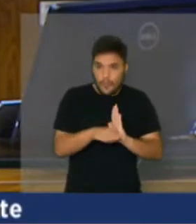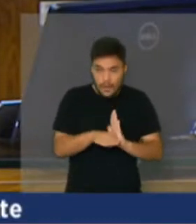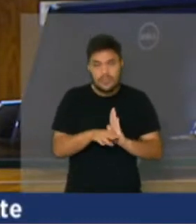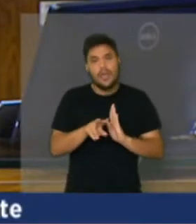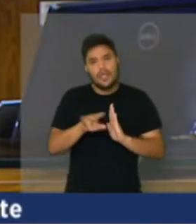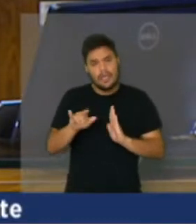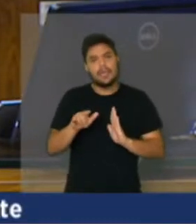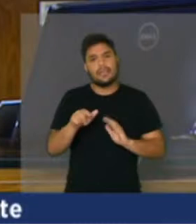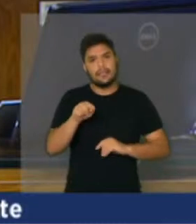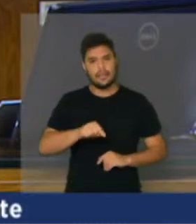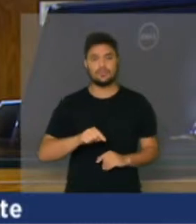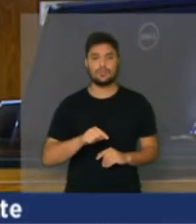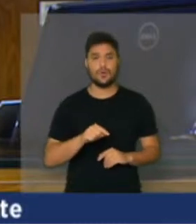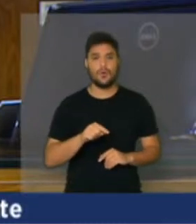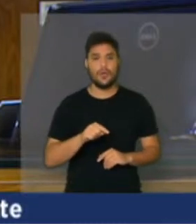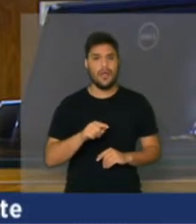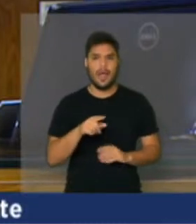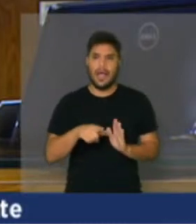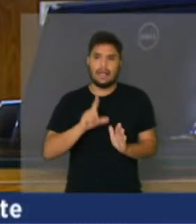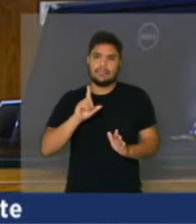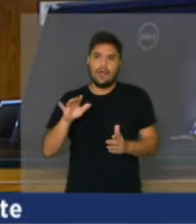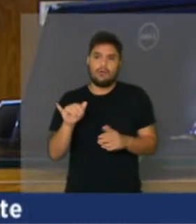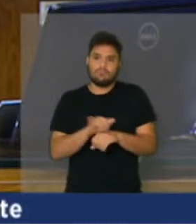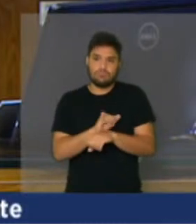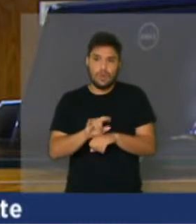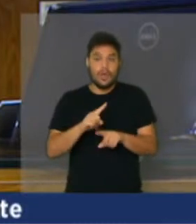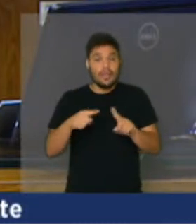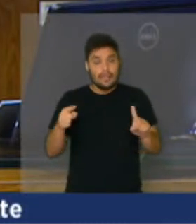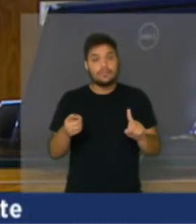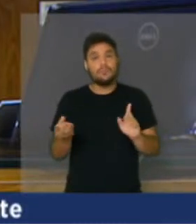MATÉRIA ESTÁ PAUTADA EXATAMENTE NO DIA DO PREFEITO. NÓS TEMOS UM DESEQUILÍBRIO